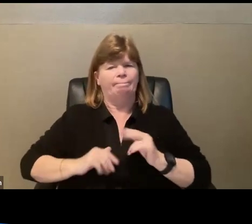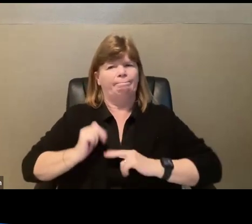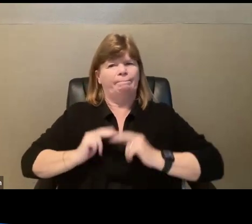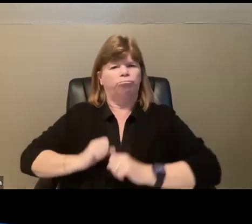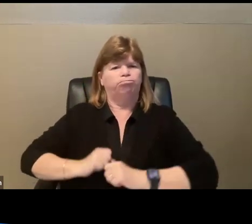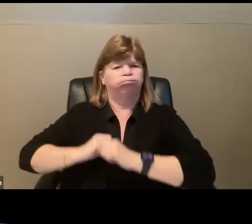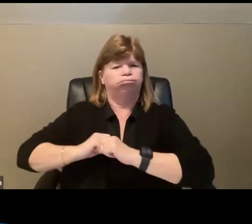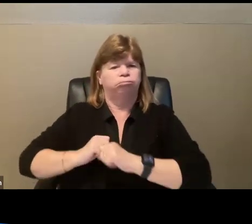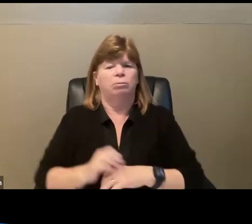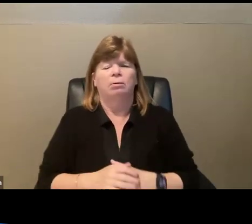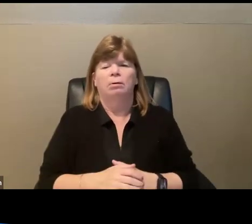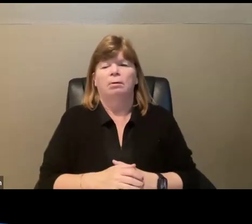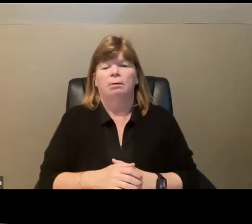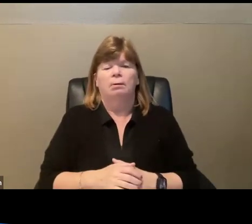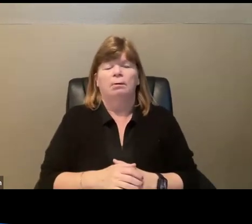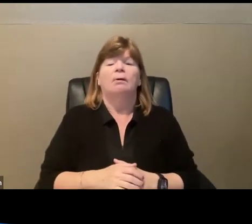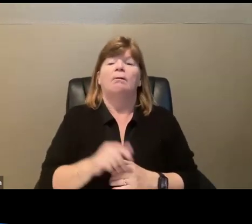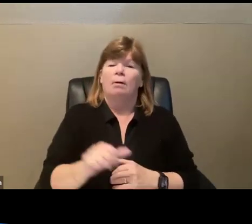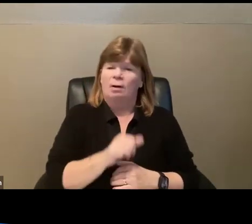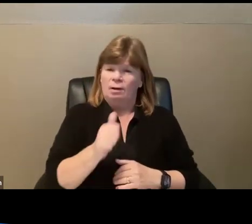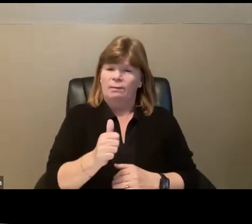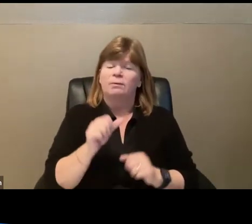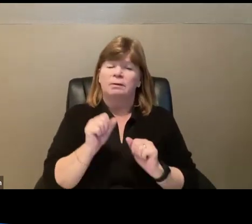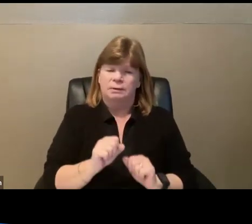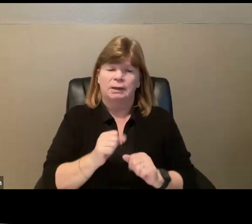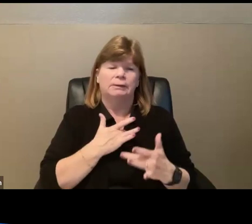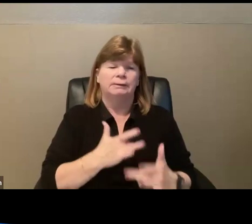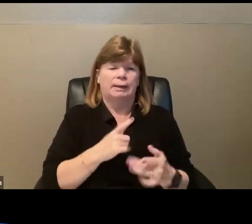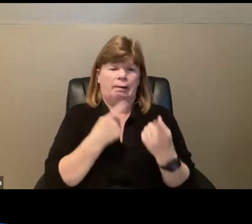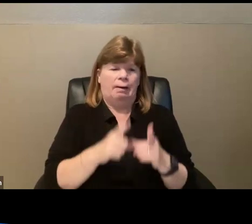Ahora, otra cosa que sucede con la infección es que algunas